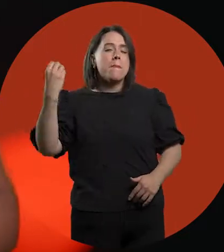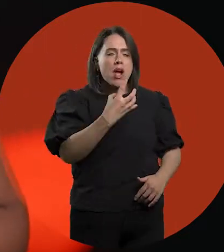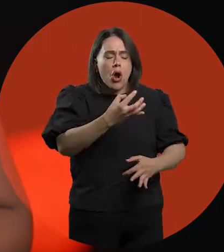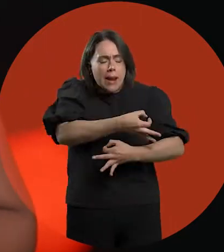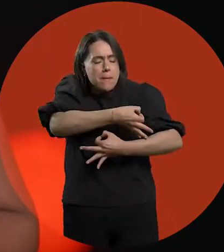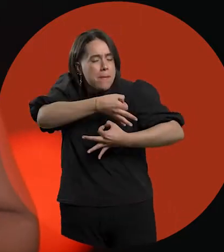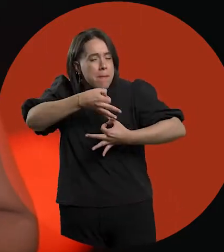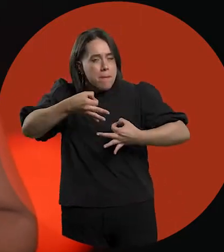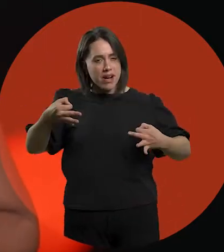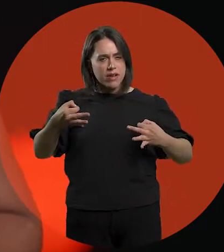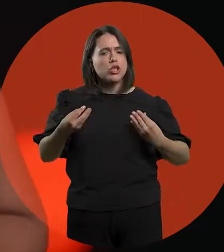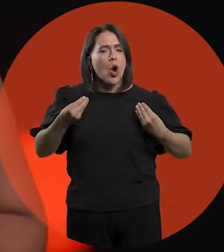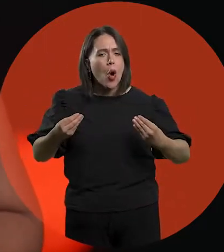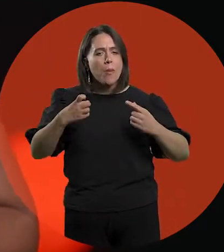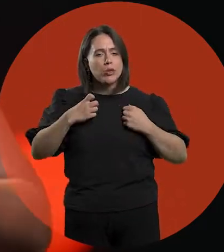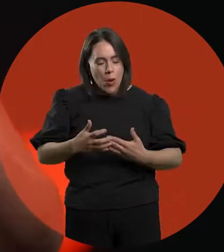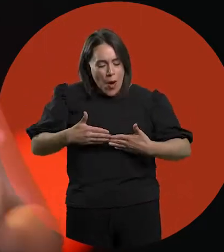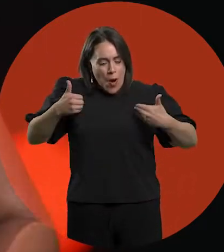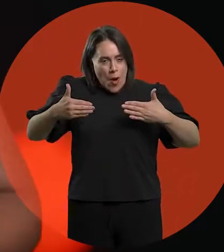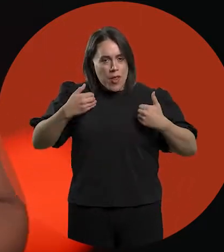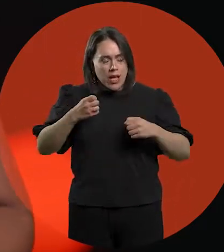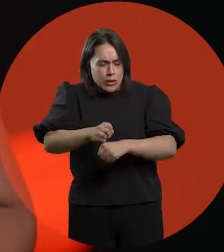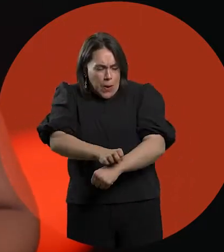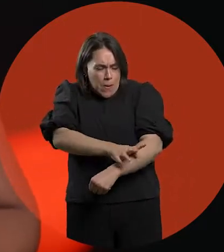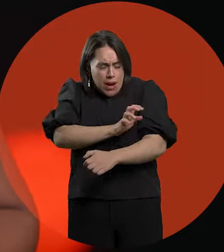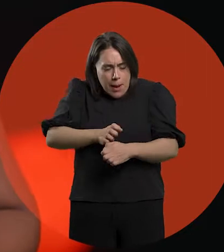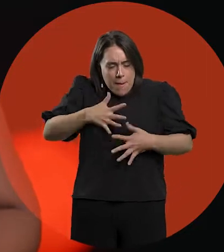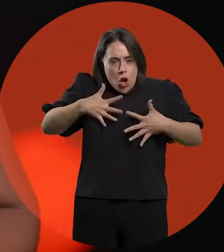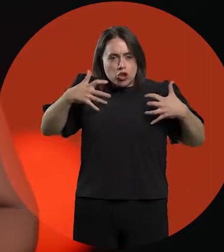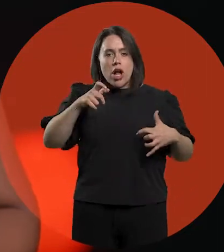cuando tiene el entusiasmo, la emoción y la pasión por lo que hacés.